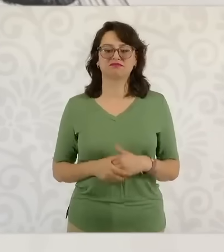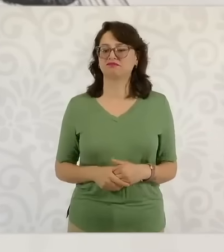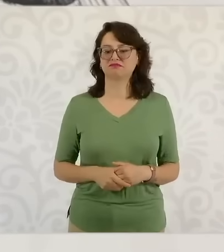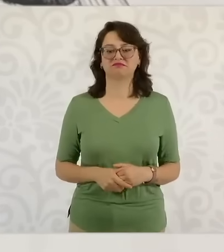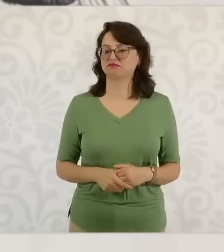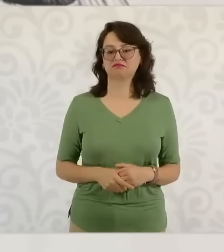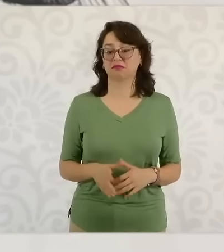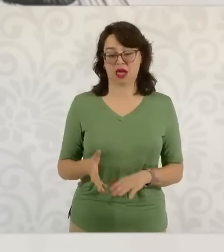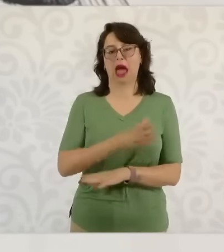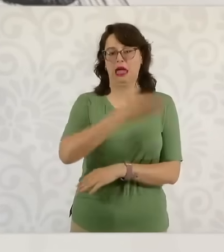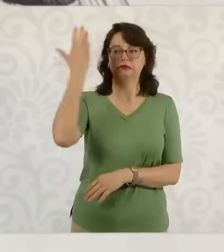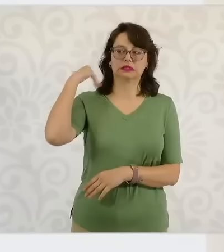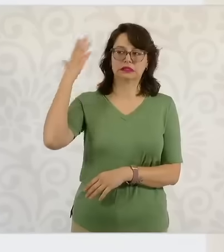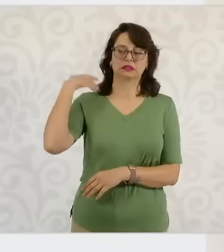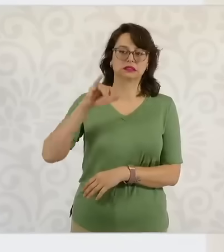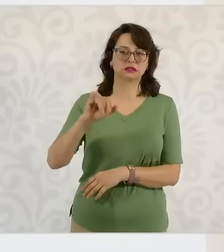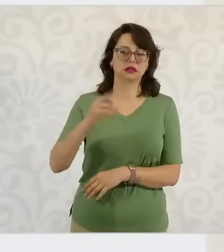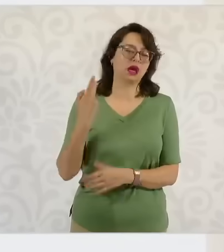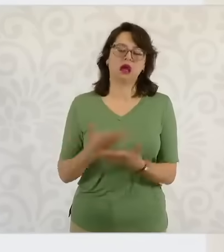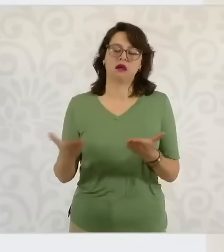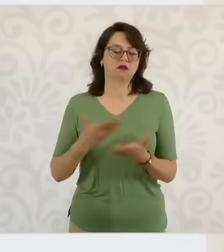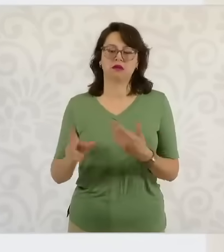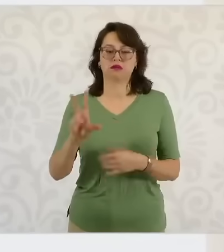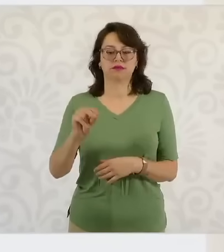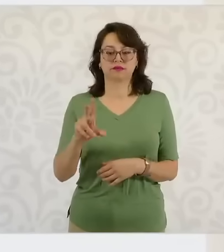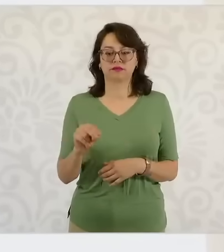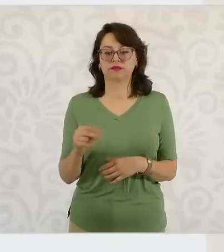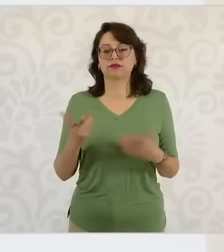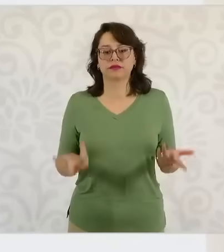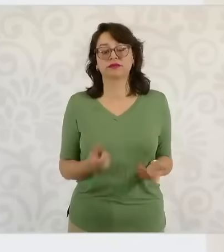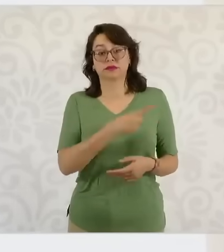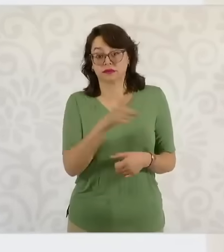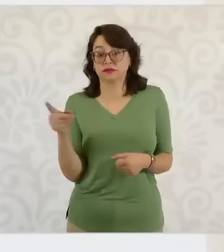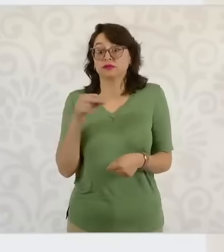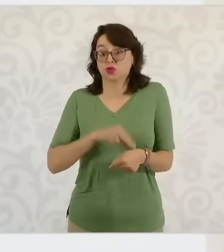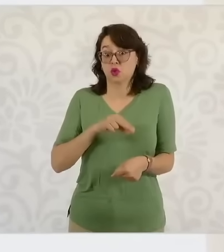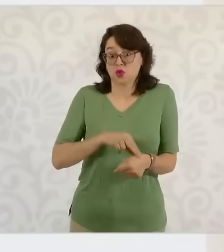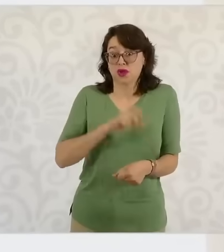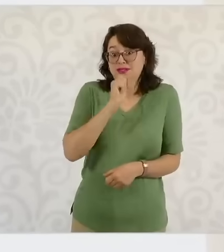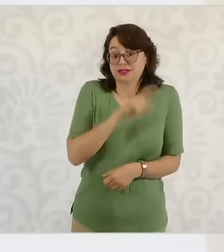es como antes hoy tiene además son médicos que dirigen un hospital no es que sea burocracia